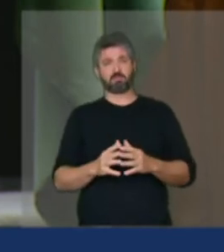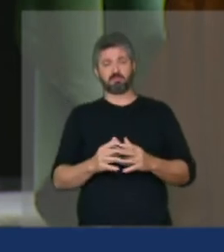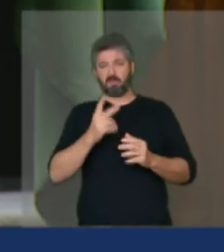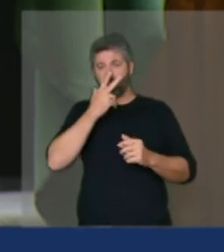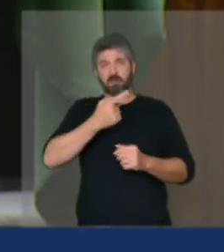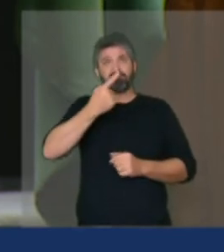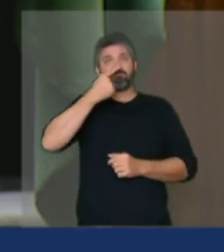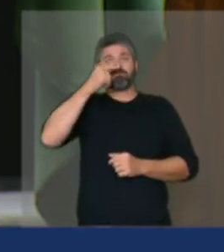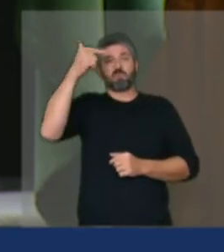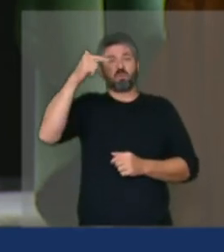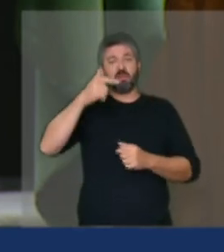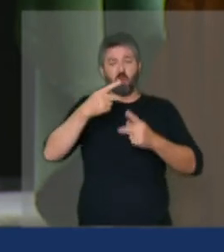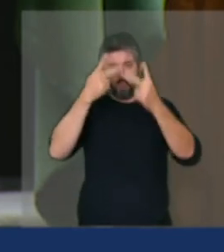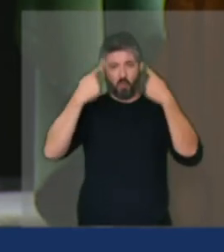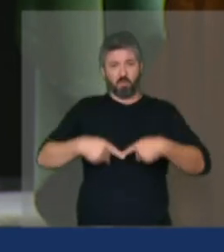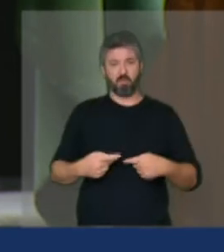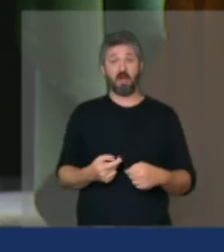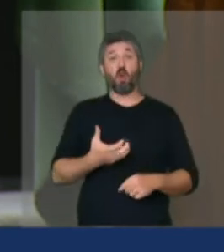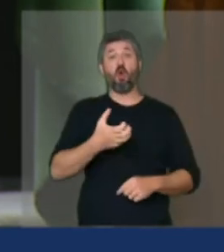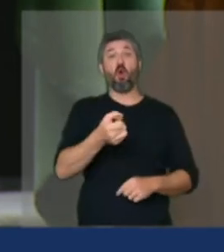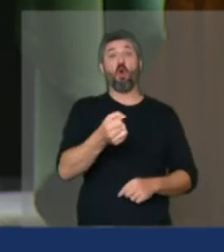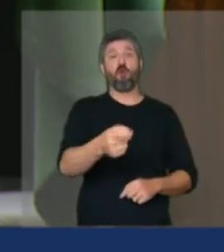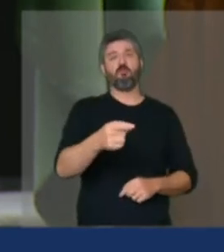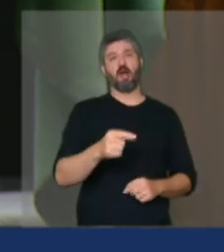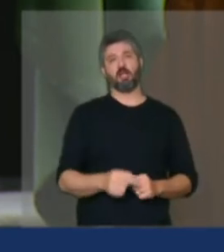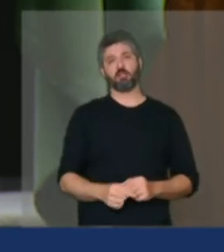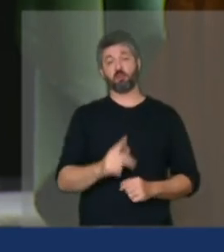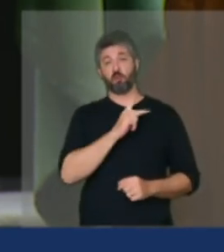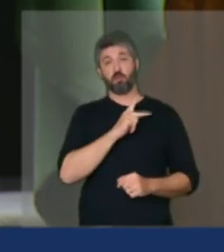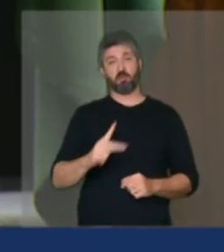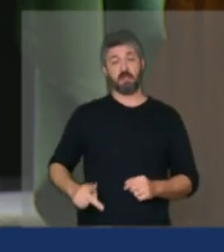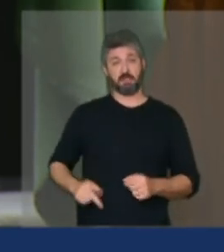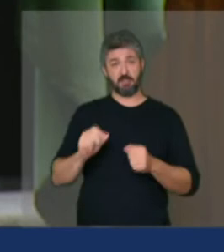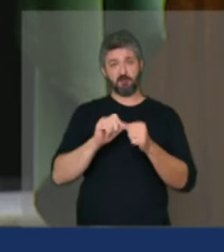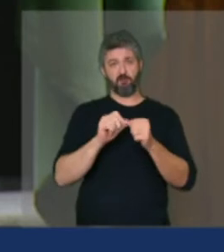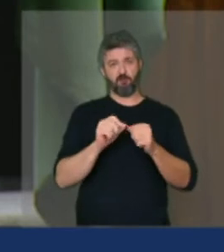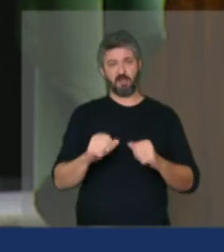VEXATÓRIA, DESUMANA, COVARDE DO PRESIDENTE DA REPÚBLICA, DO BRASIL, JAIR MESSIAS